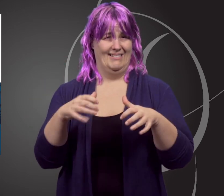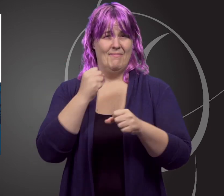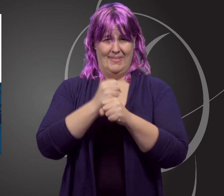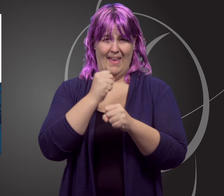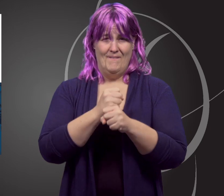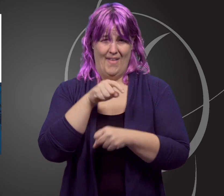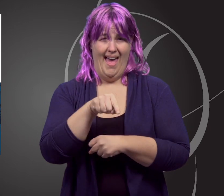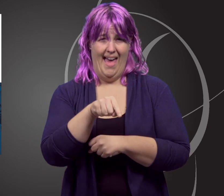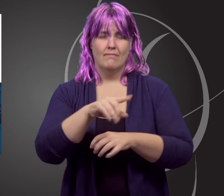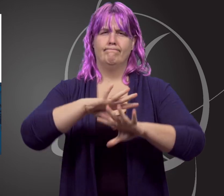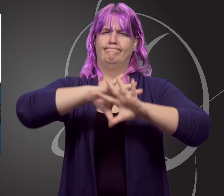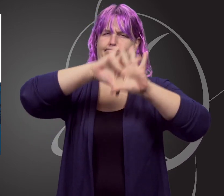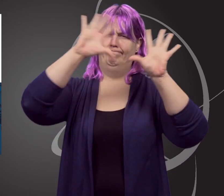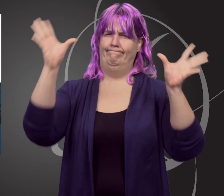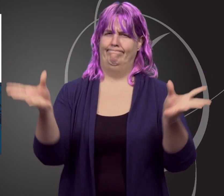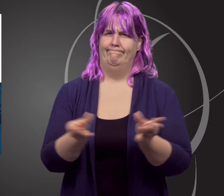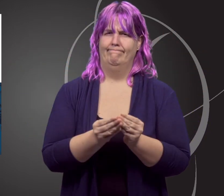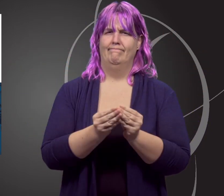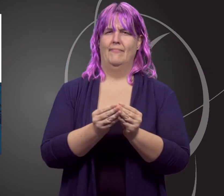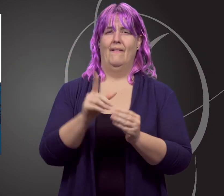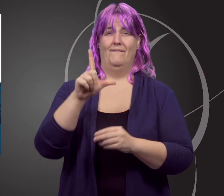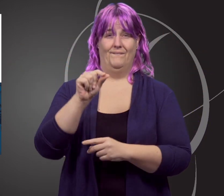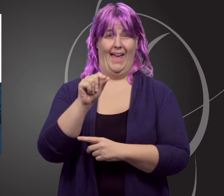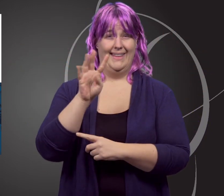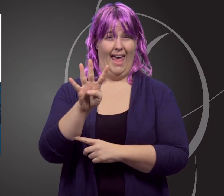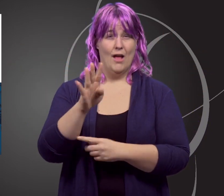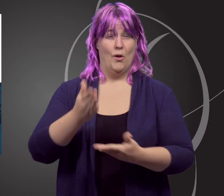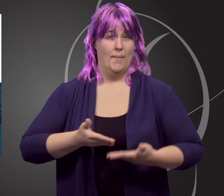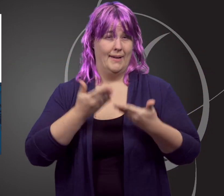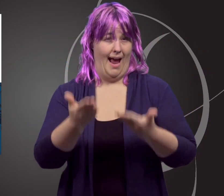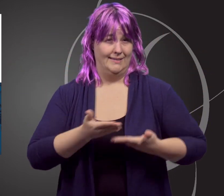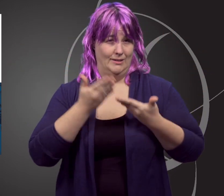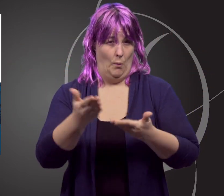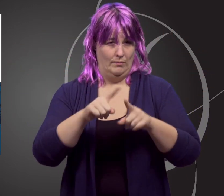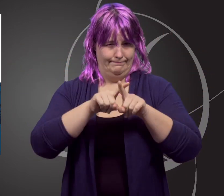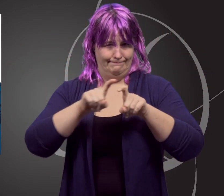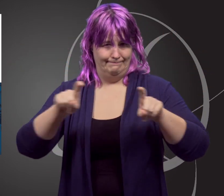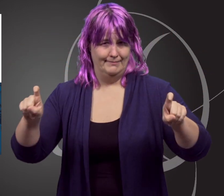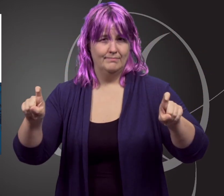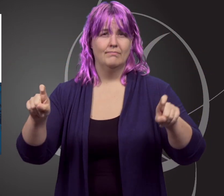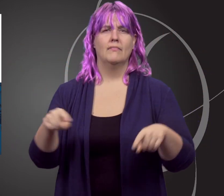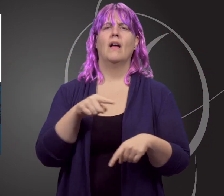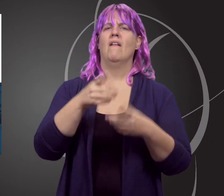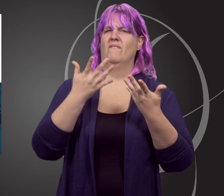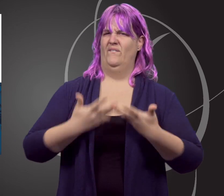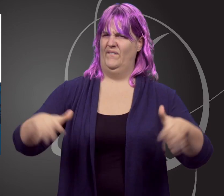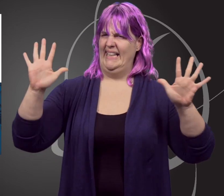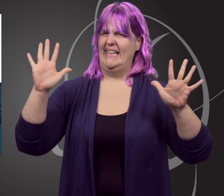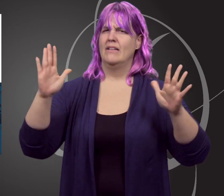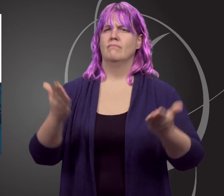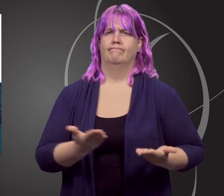Vingt-quatre (24) recommandations sont ressorties de ce travail et